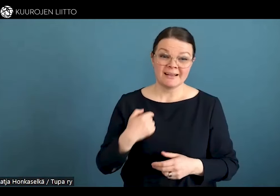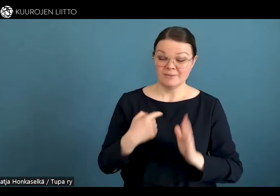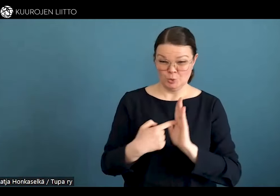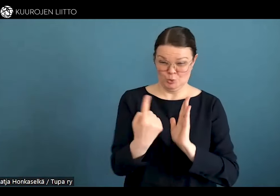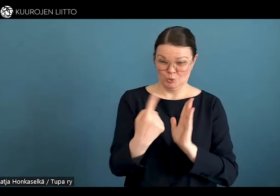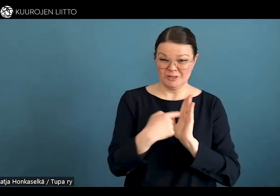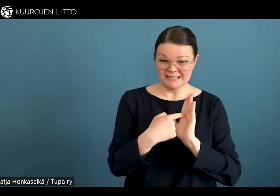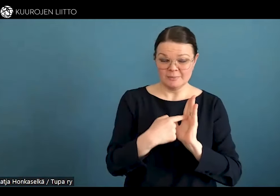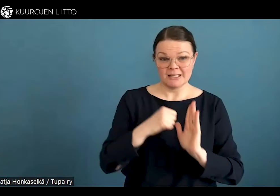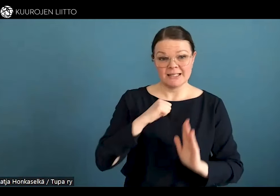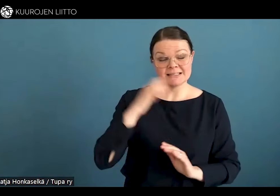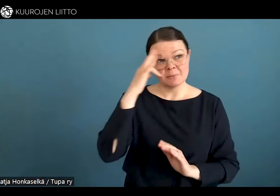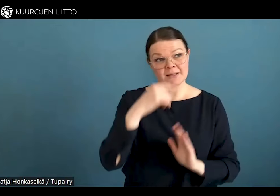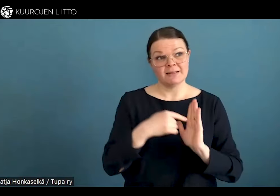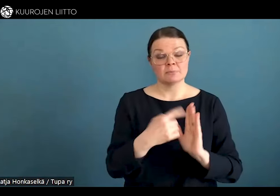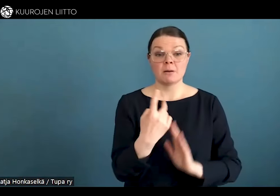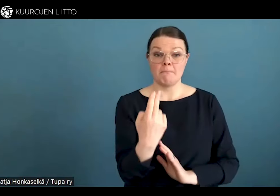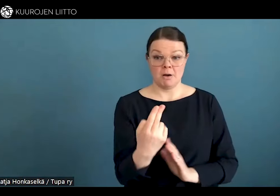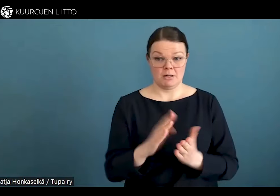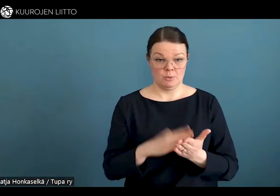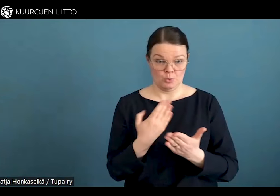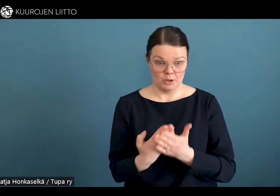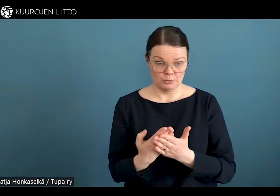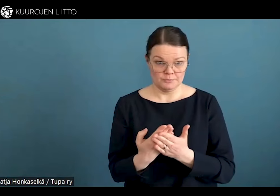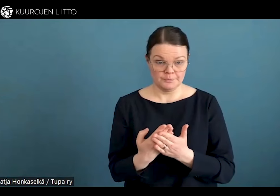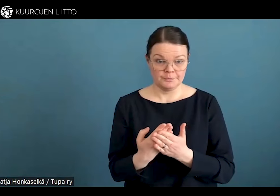Paritulkkaus käy hyvänä esimerkkinä tästä.